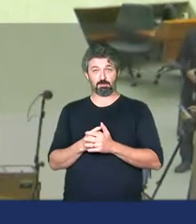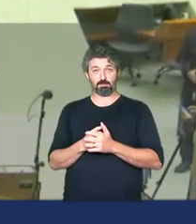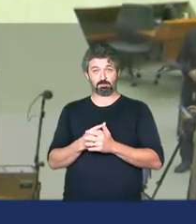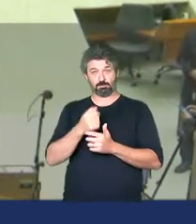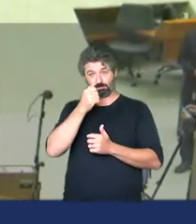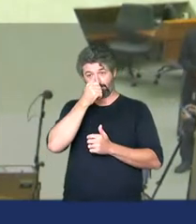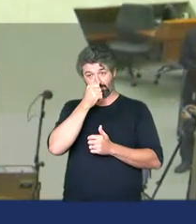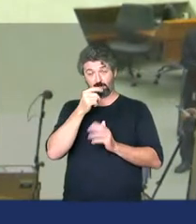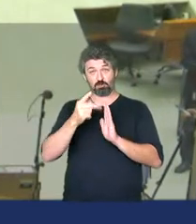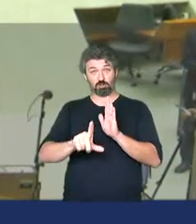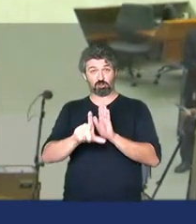GUIMARÃES DO PT DO CEARÁE O PROJETO... DE LEI ALDIR BLANC